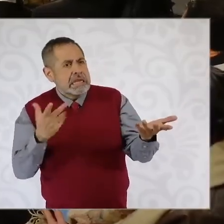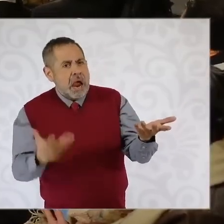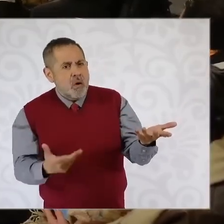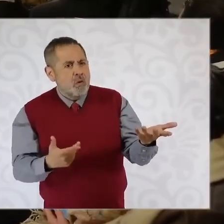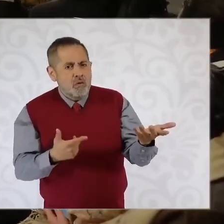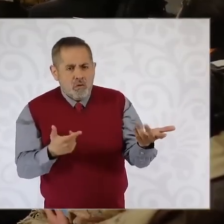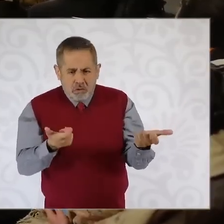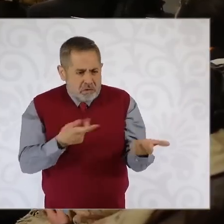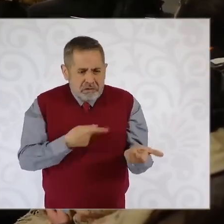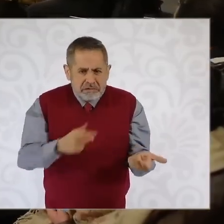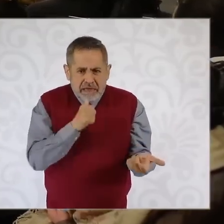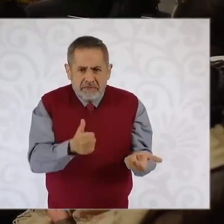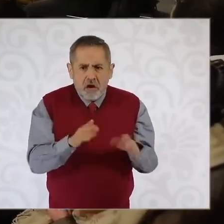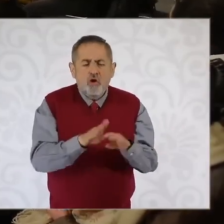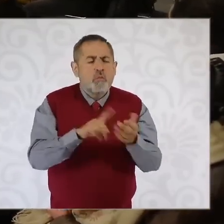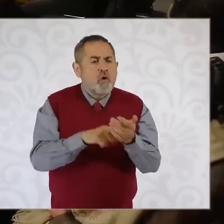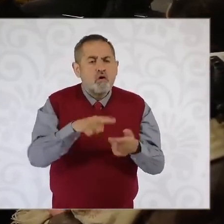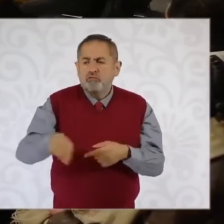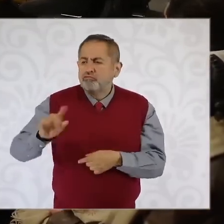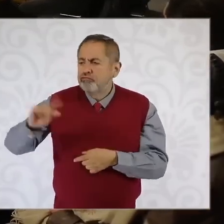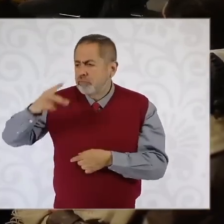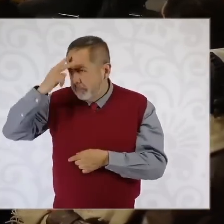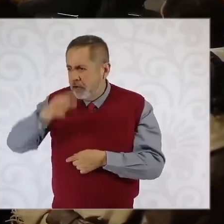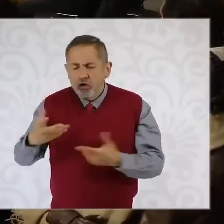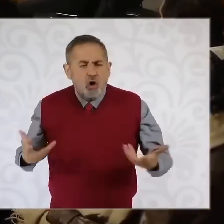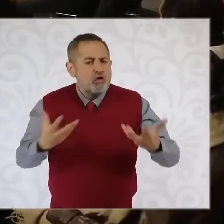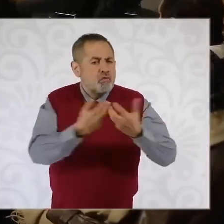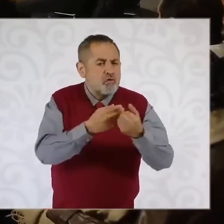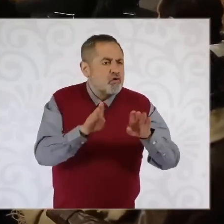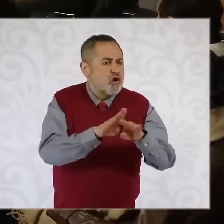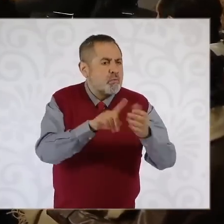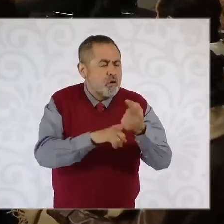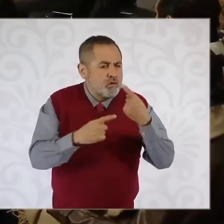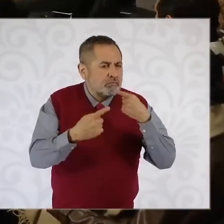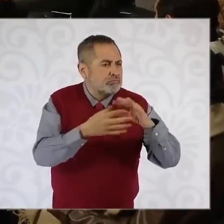los funcionarios de estado Estados Unidos y les digan que por lo menos pues si ya los deportaron